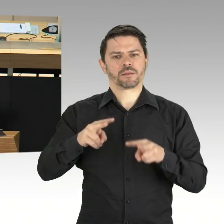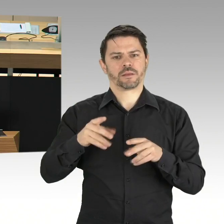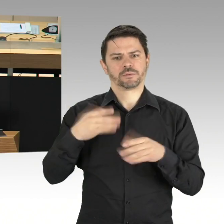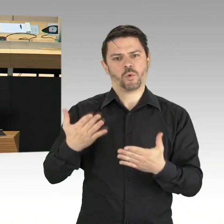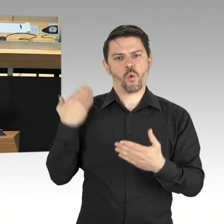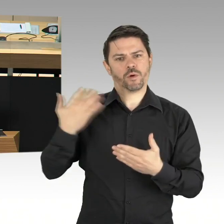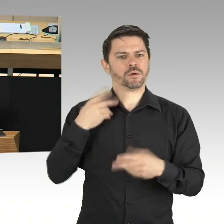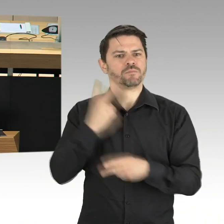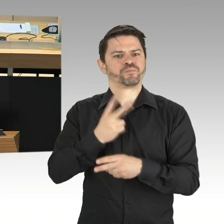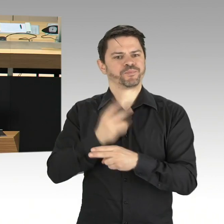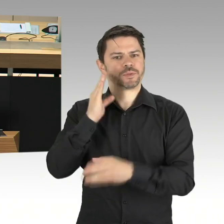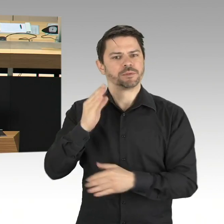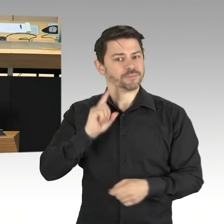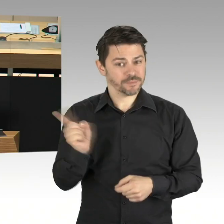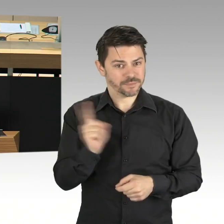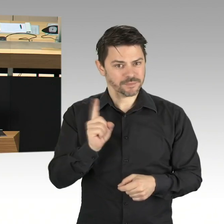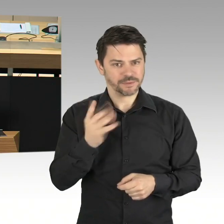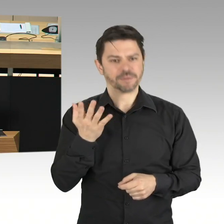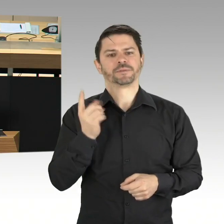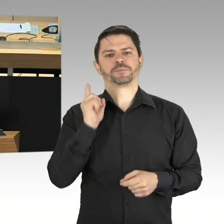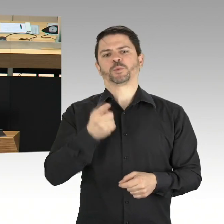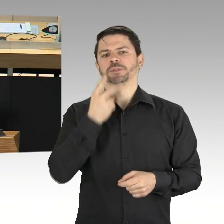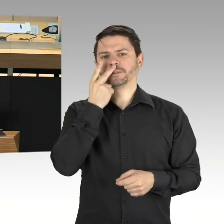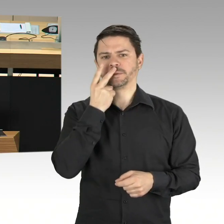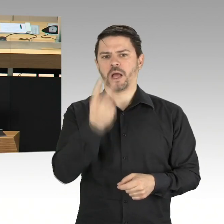Dieses gleiche Institut hat zum Thema der Mietpreisbremse,